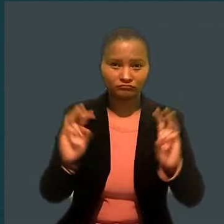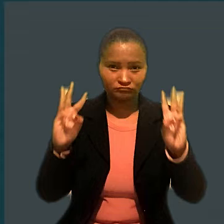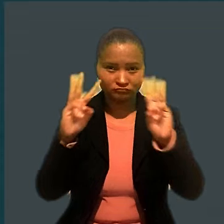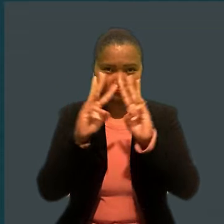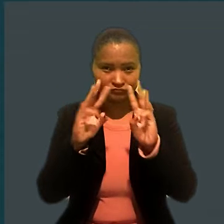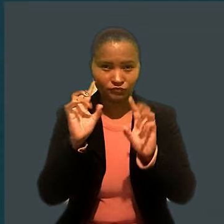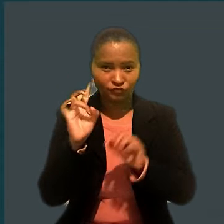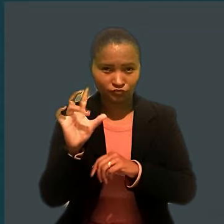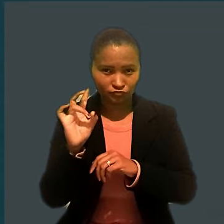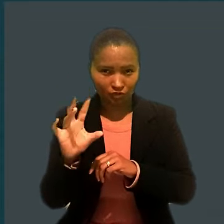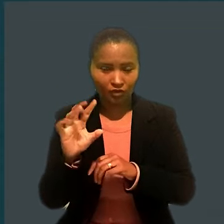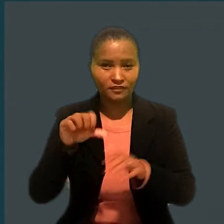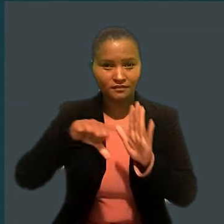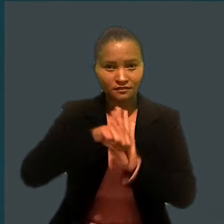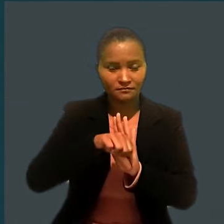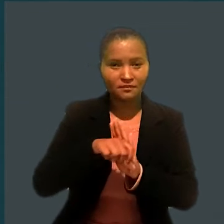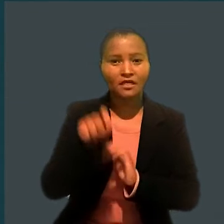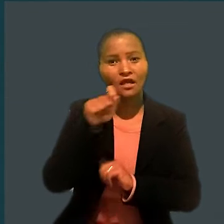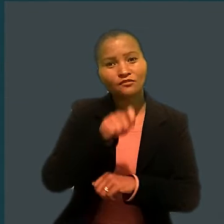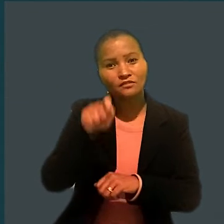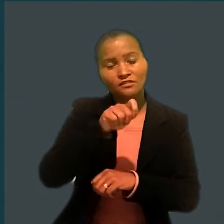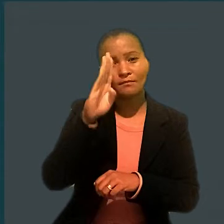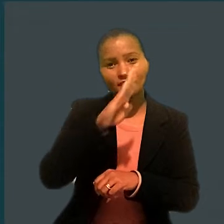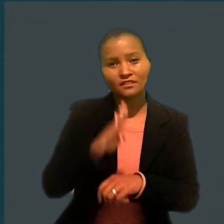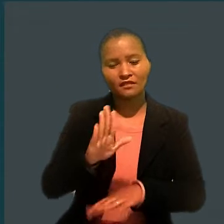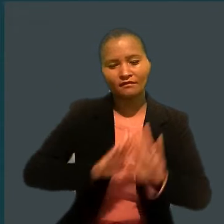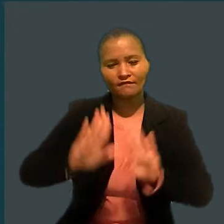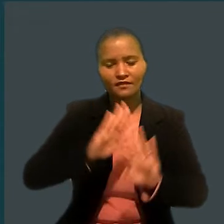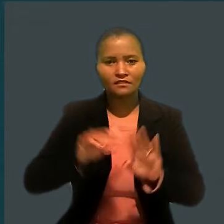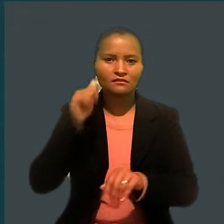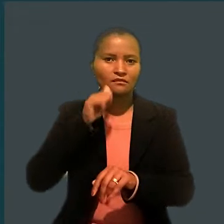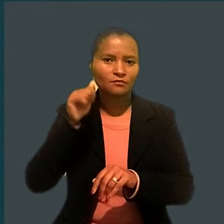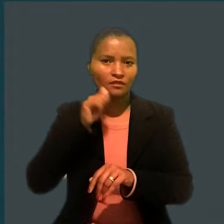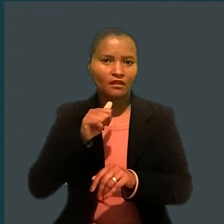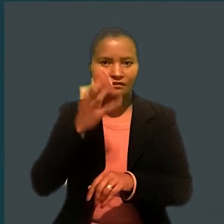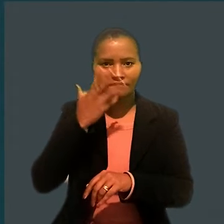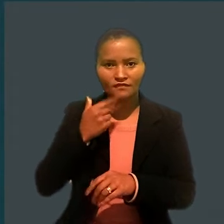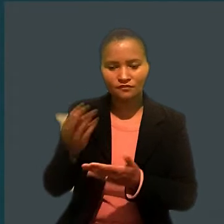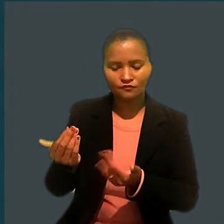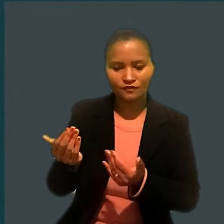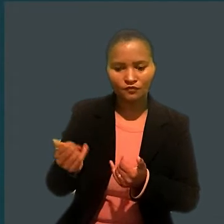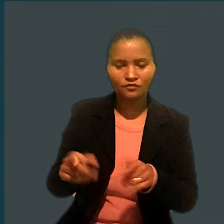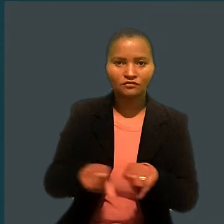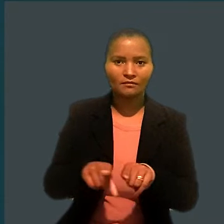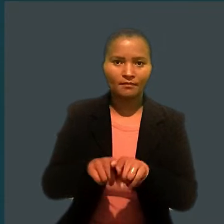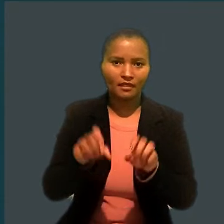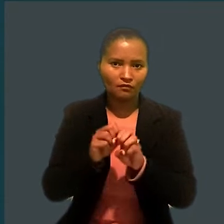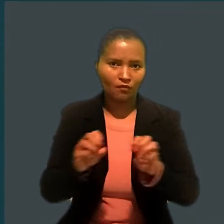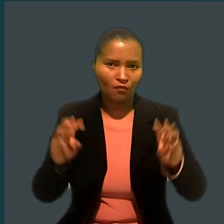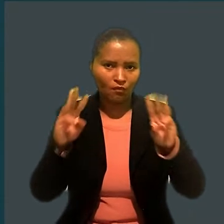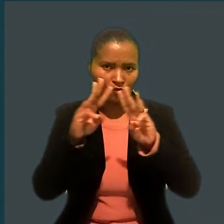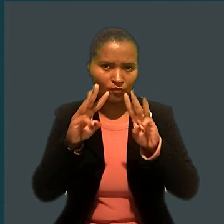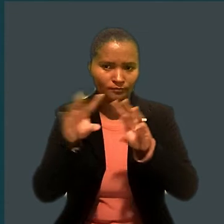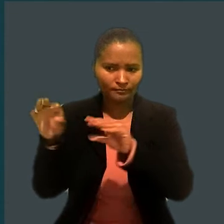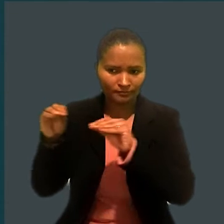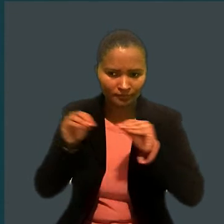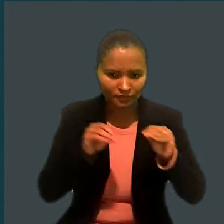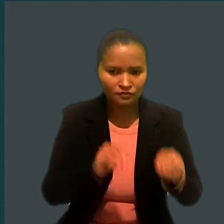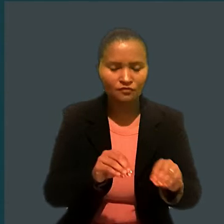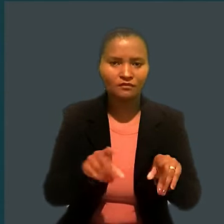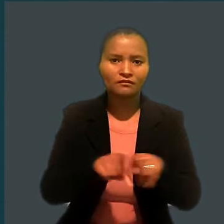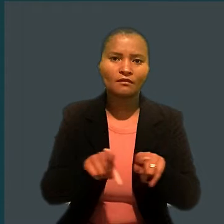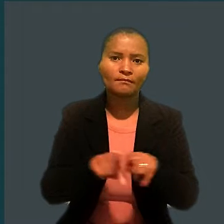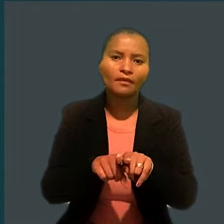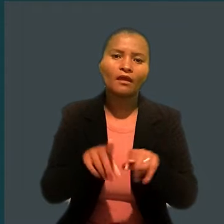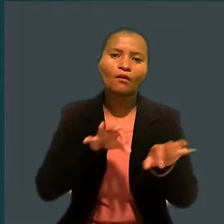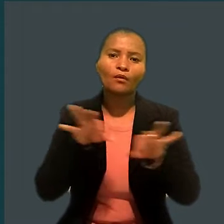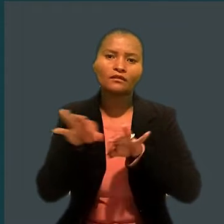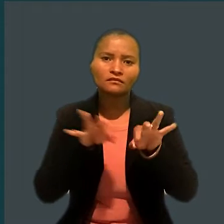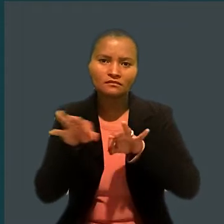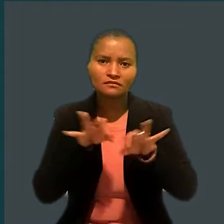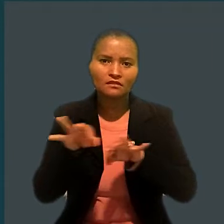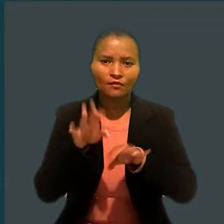a Associação Brasileira de Defesa da Mulher, da Infância e da Juventude; a Agência da ONU para as Migrações e a Organização Internacional do Trabalho.